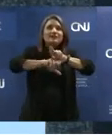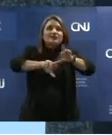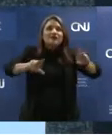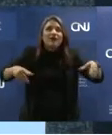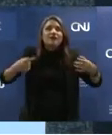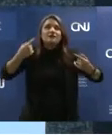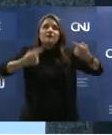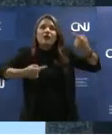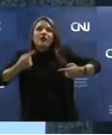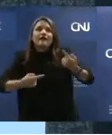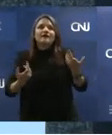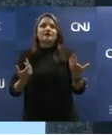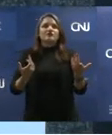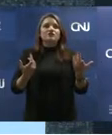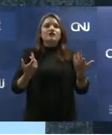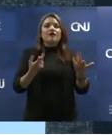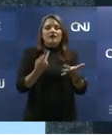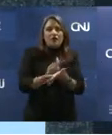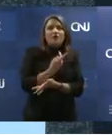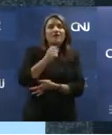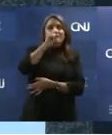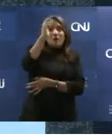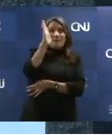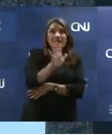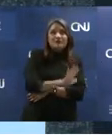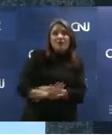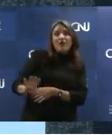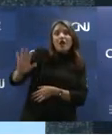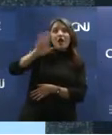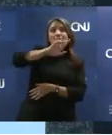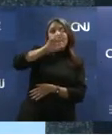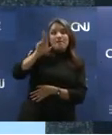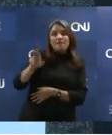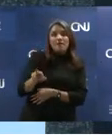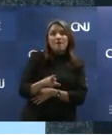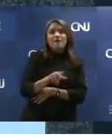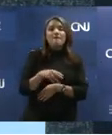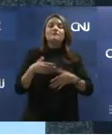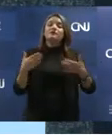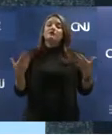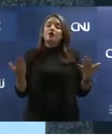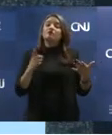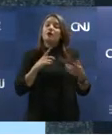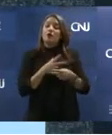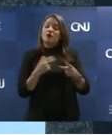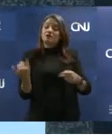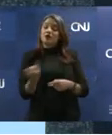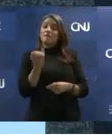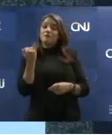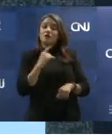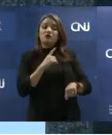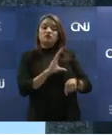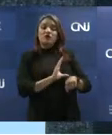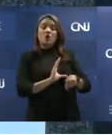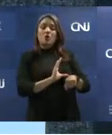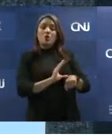a República Federativa do Brasil, uma importante premissa orientou a Constituição do material informativo,